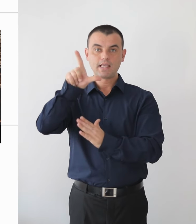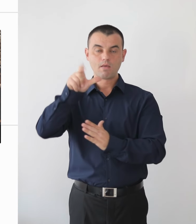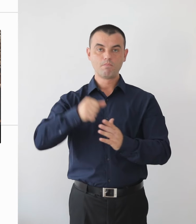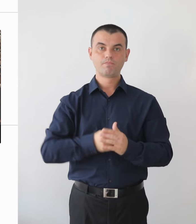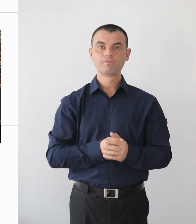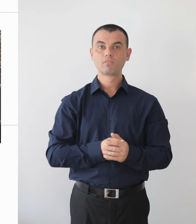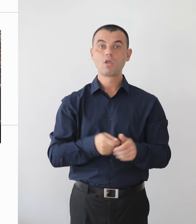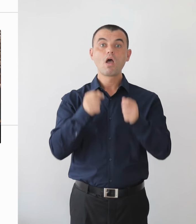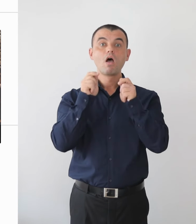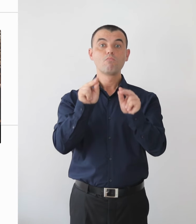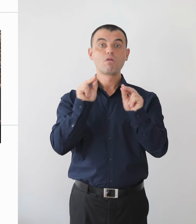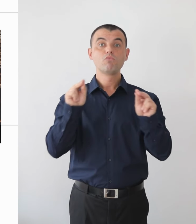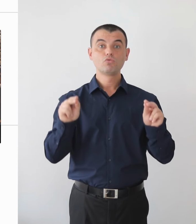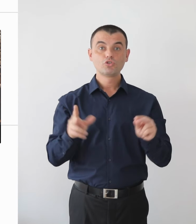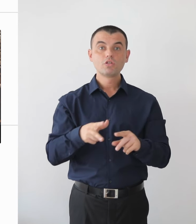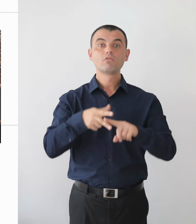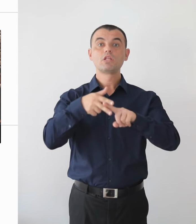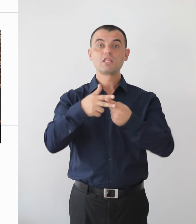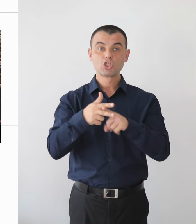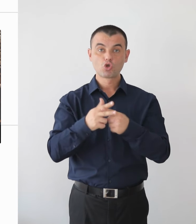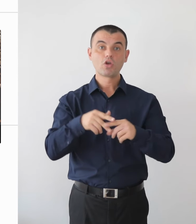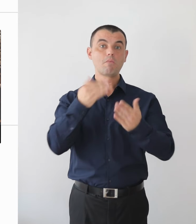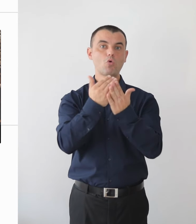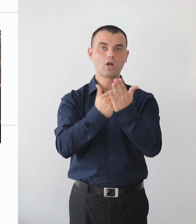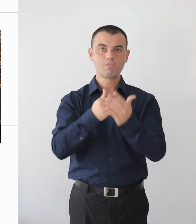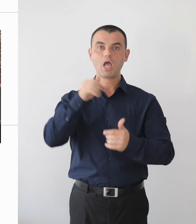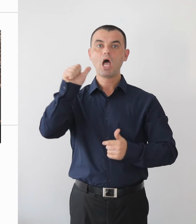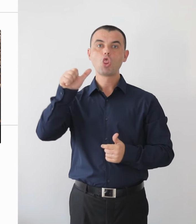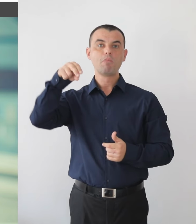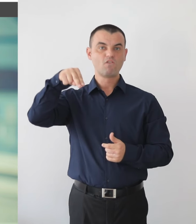Точка 7: Препоръчителни програми за обработка: